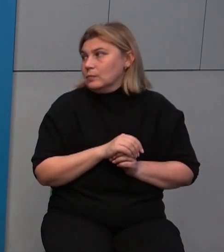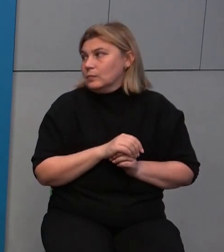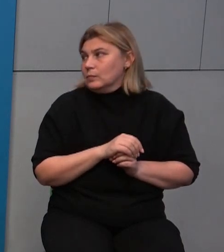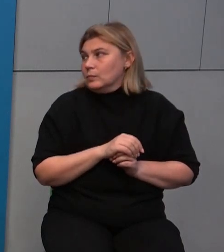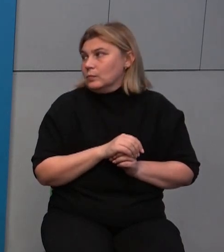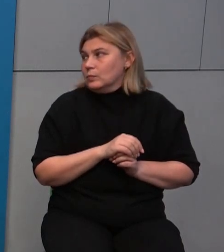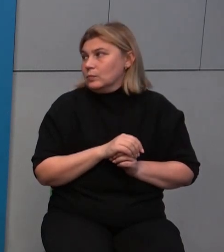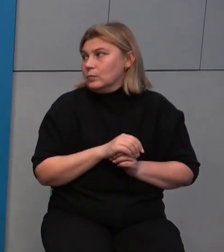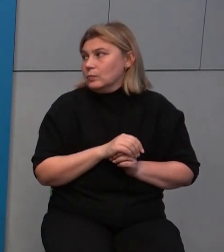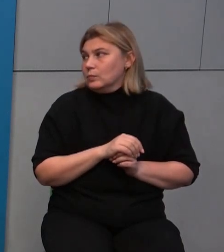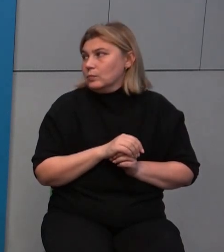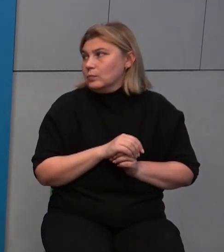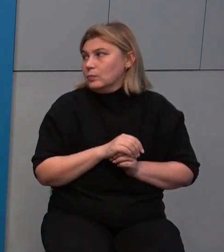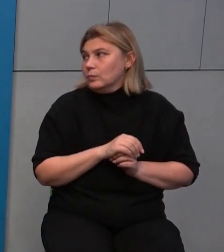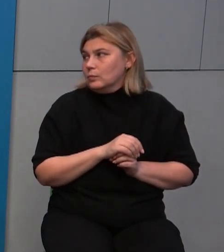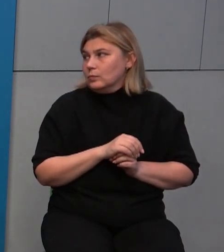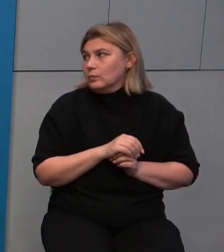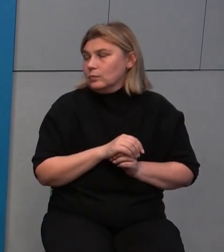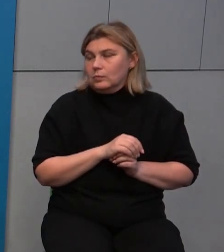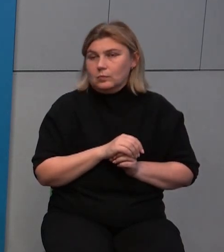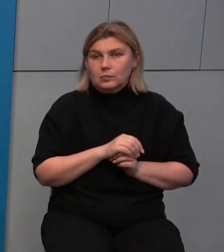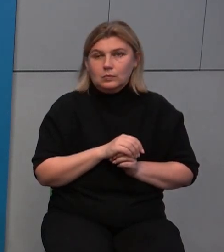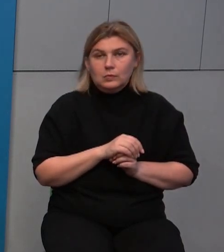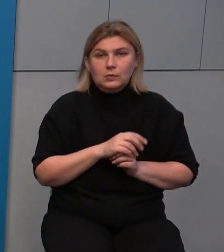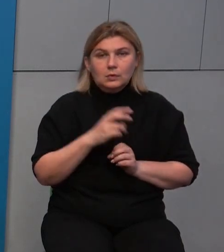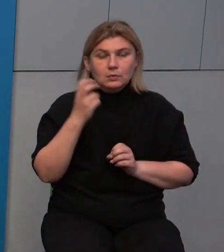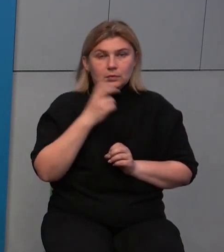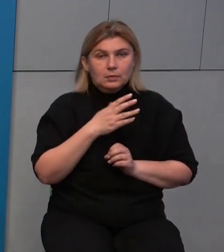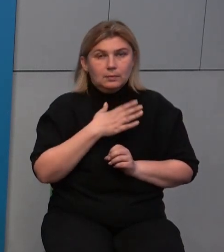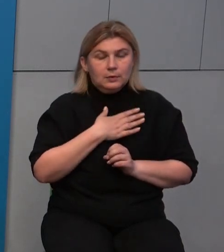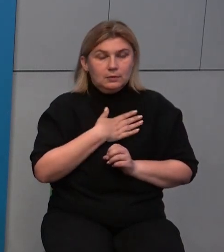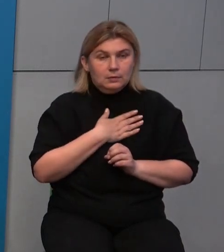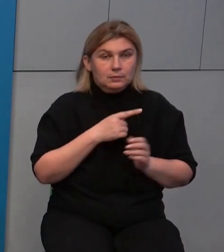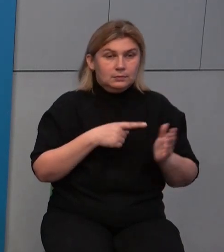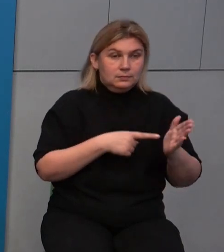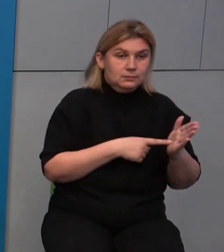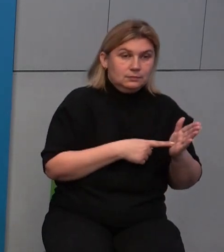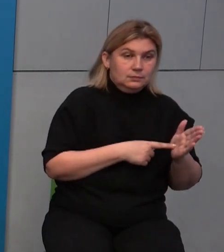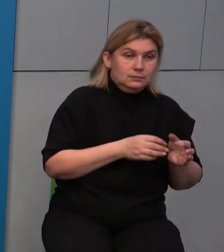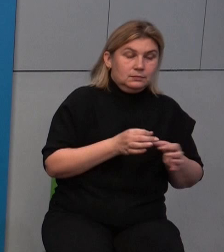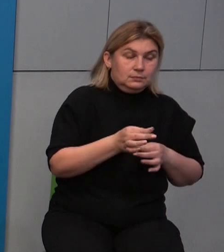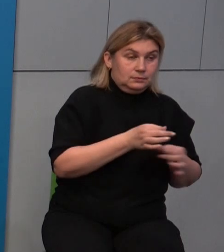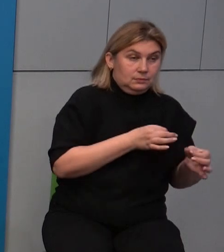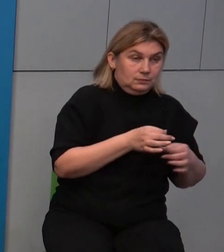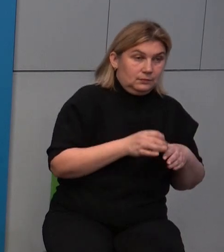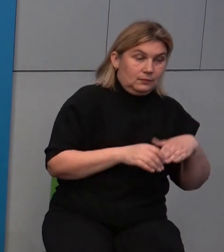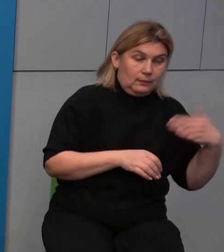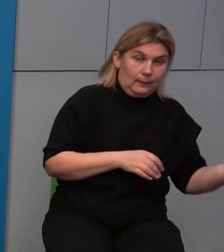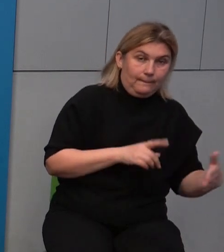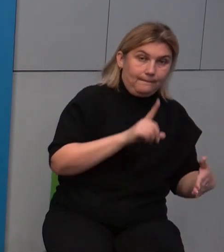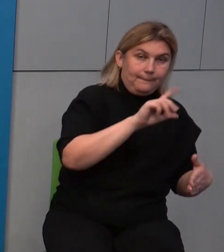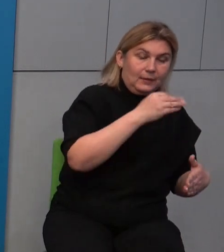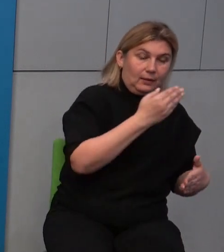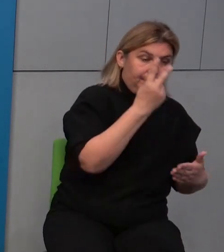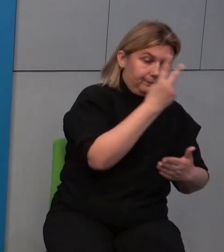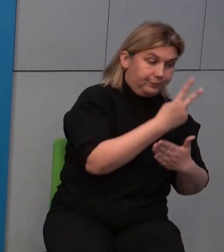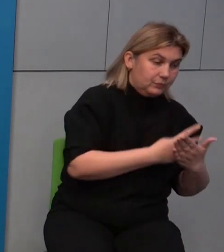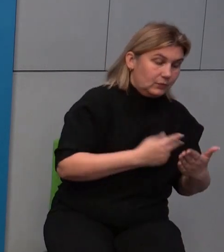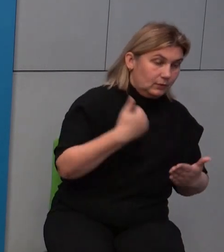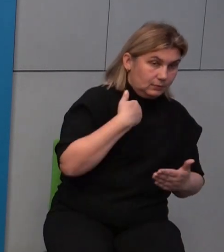To jest znowu o tyle ciekawe, że mamy do czynienia z taką historią, że z jednej strony Lem czyta po angielsku, nie wiemy,